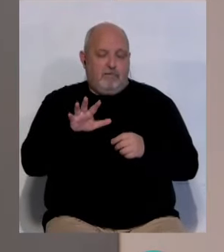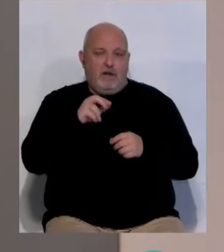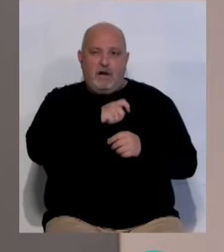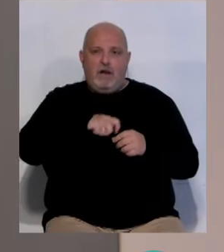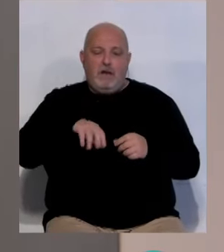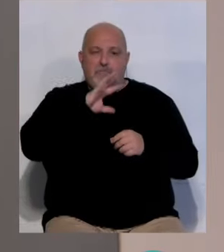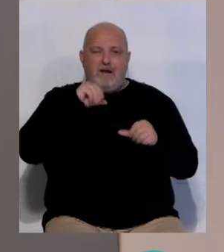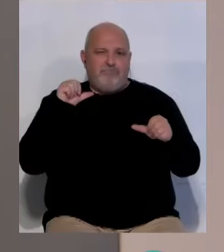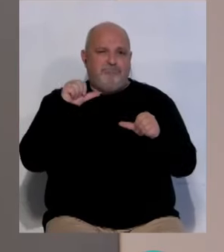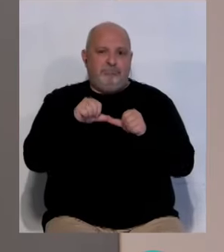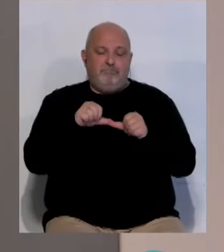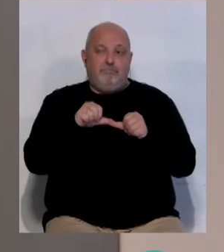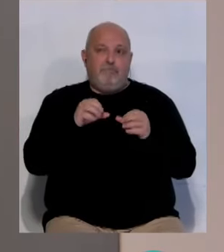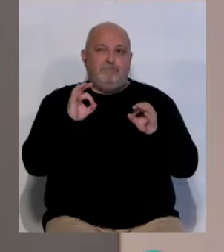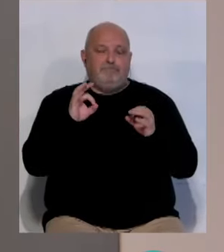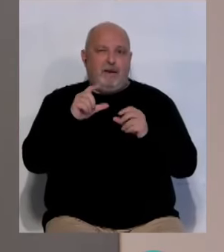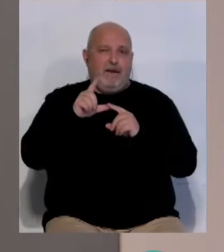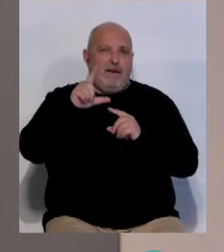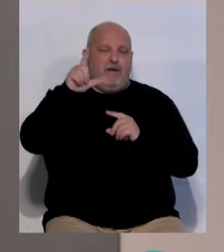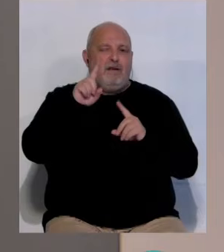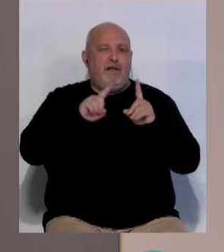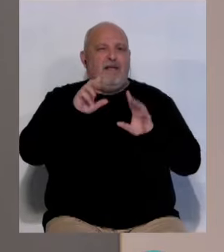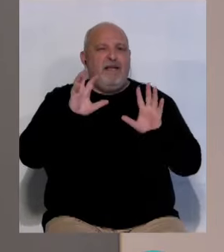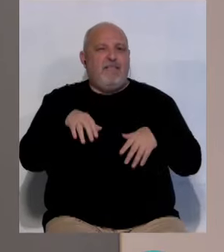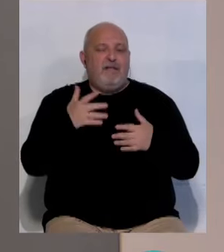muy mala lo que pasa es que estamos muy lejos el problema del C es que como no suma de tres